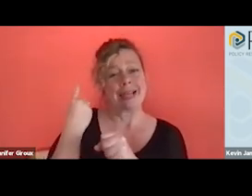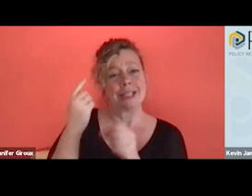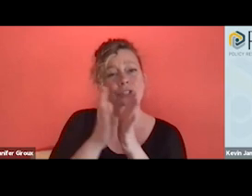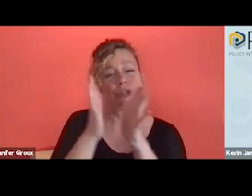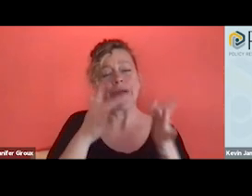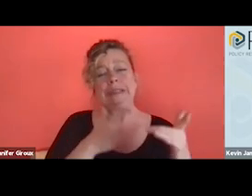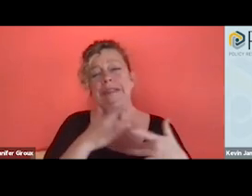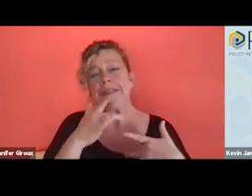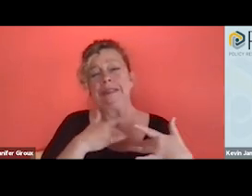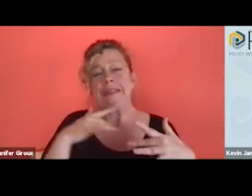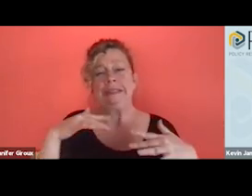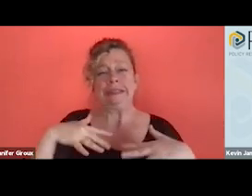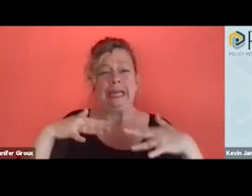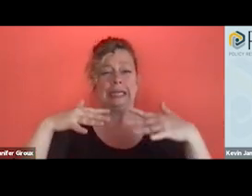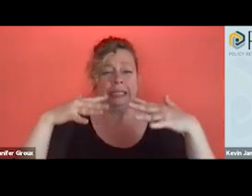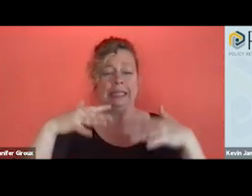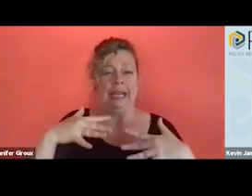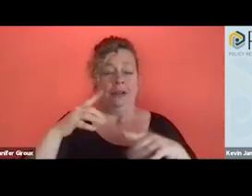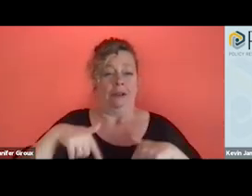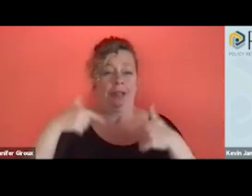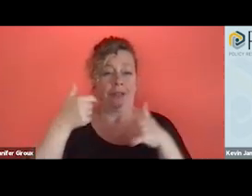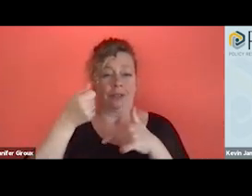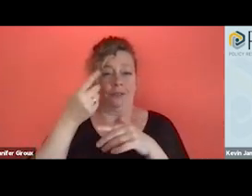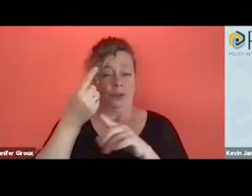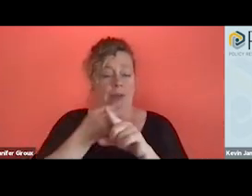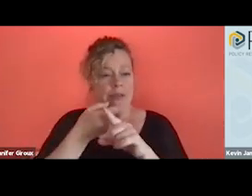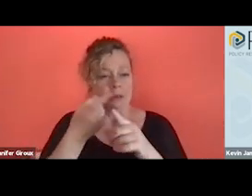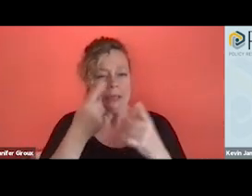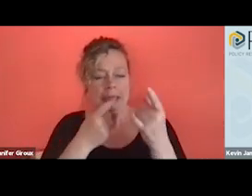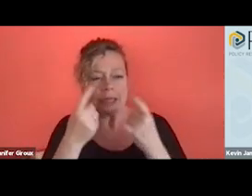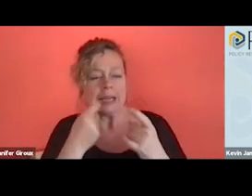sobre cómo serían nuestras vidas en los próximos meses. Nos preguntamos y discutimos con otros,